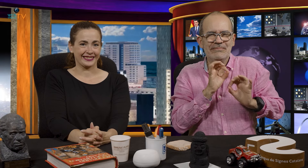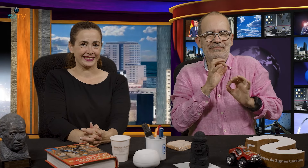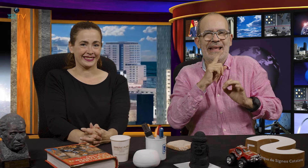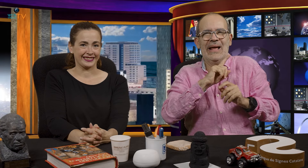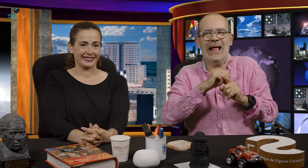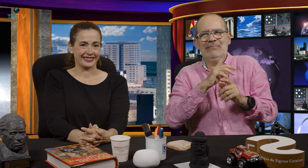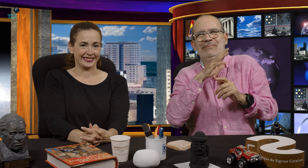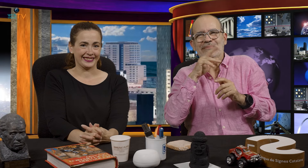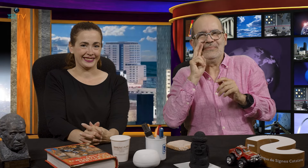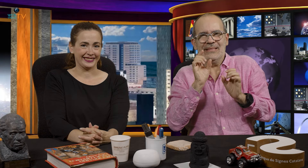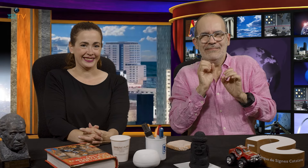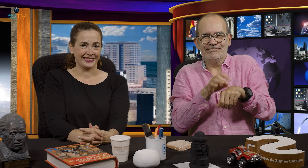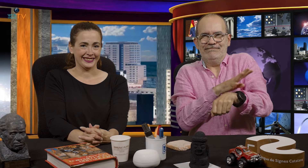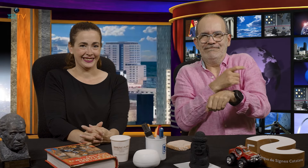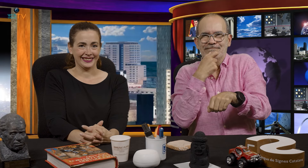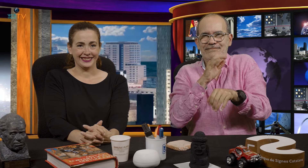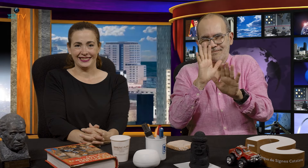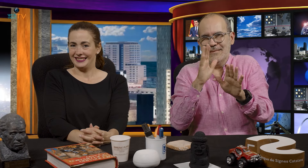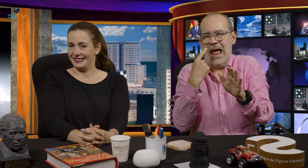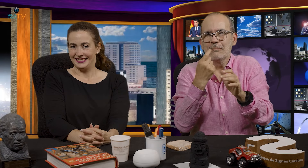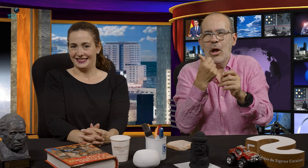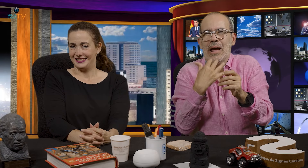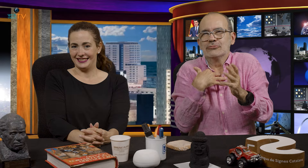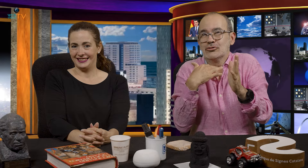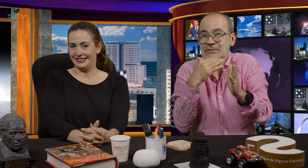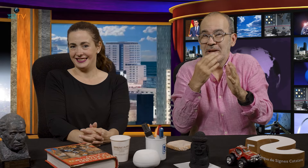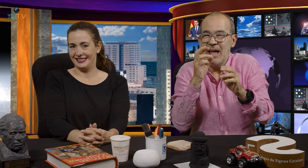y estáis a favor de la protección de animales,